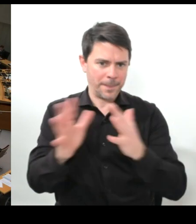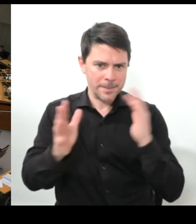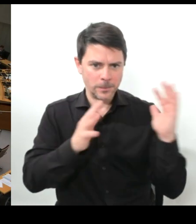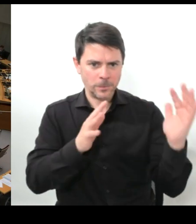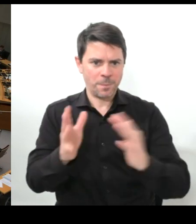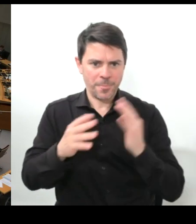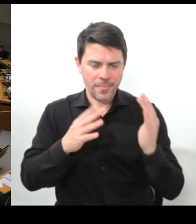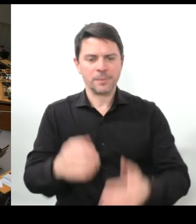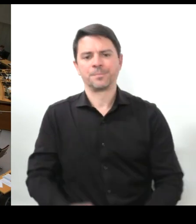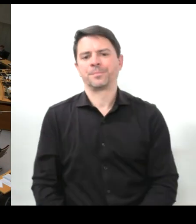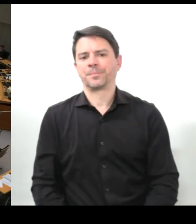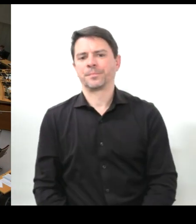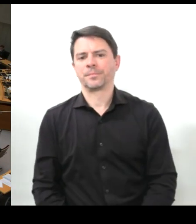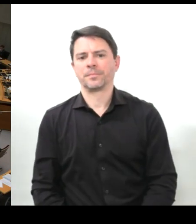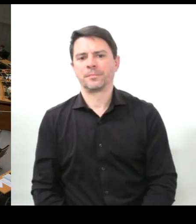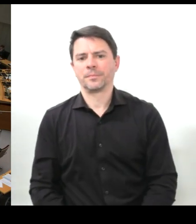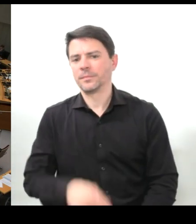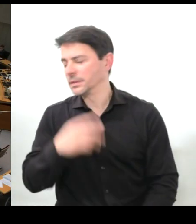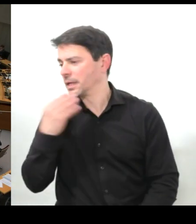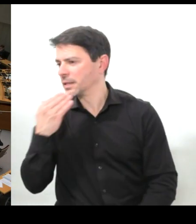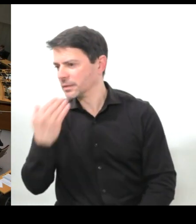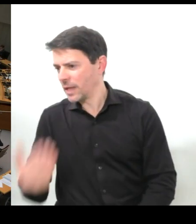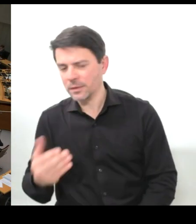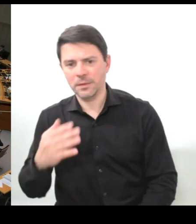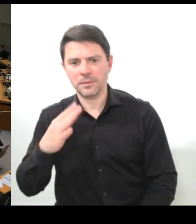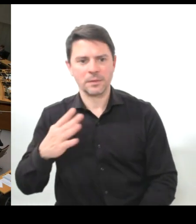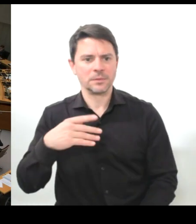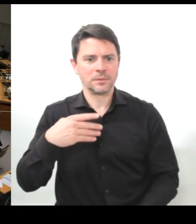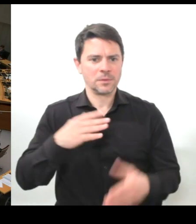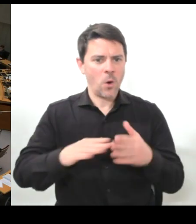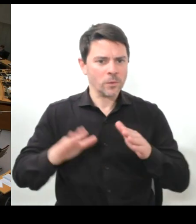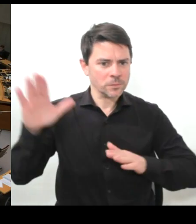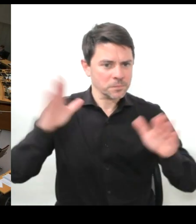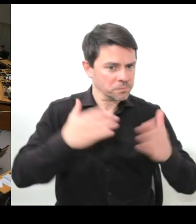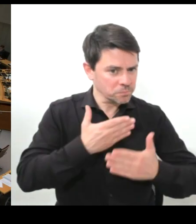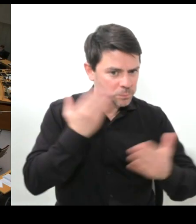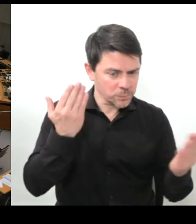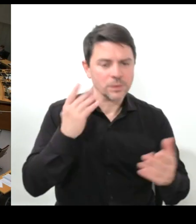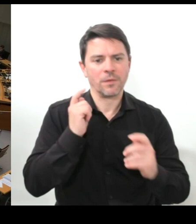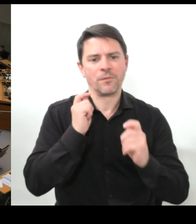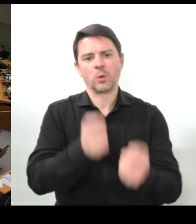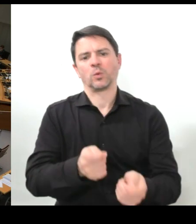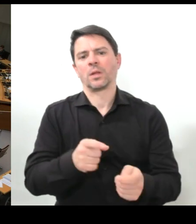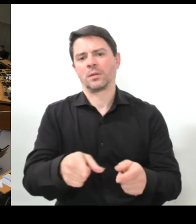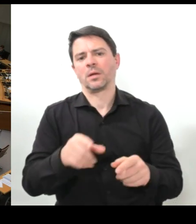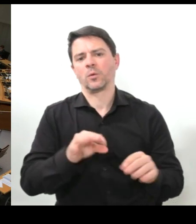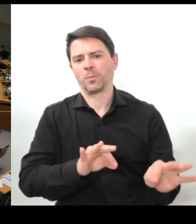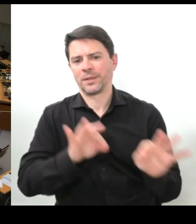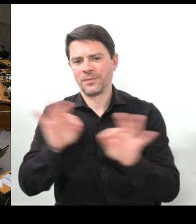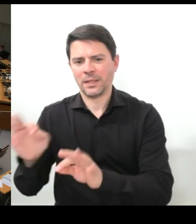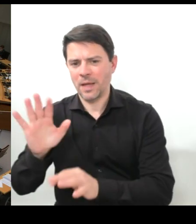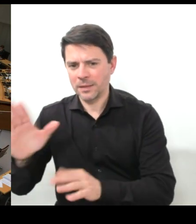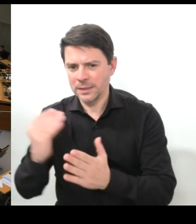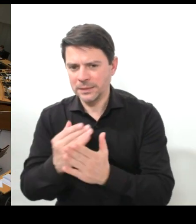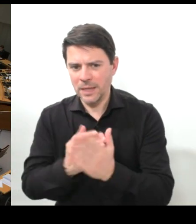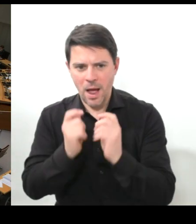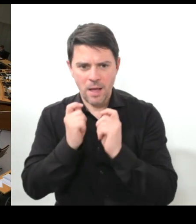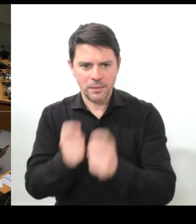Wohnen auf Drucksache 19/807 zum Antrag der Fraktion der SPD, der Fraktion Bündnis 90/die Grünen und der Fraktion Die